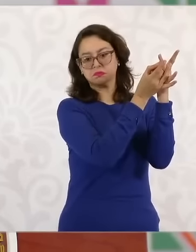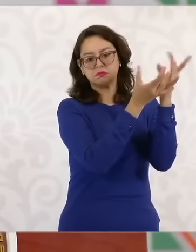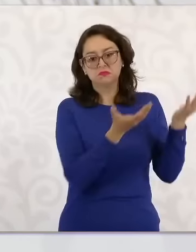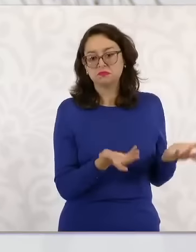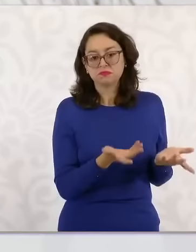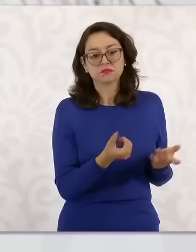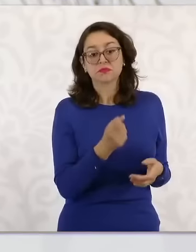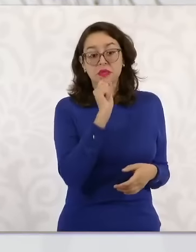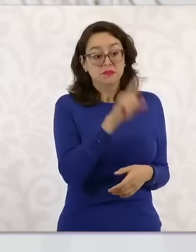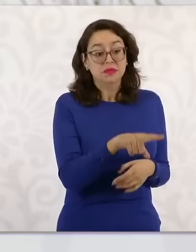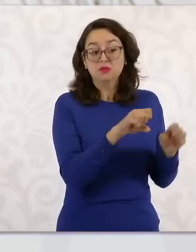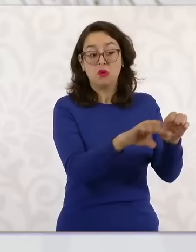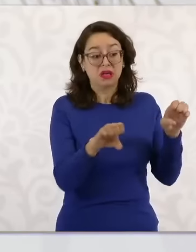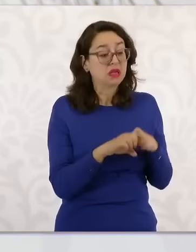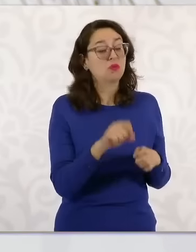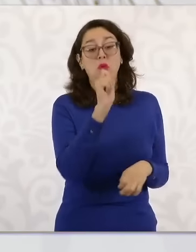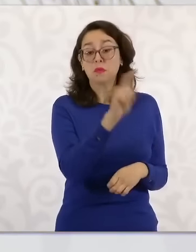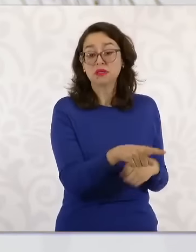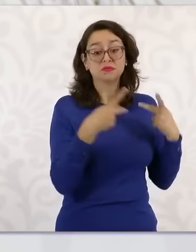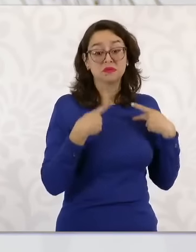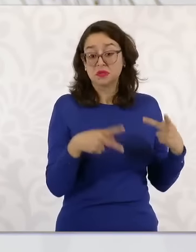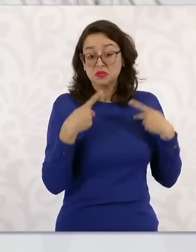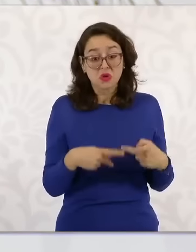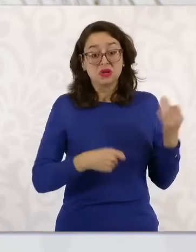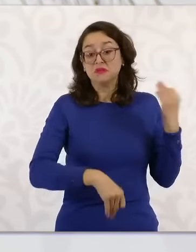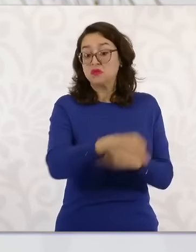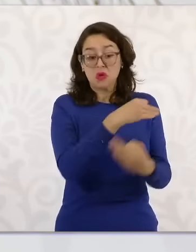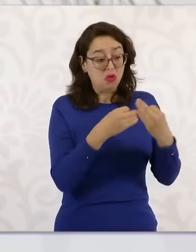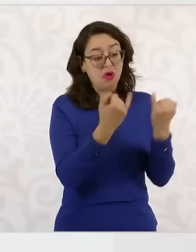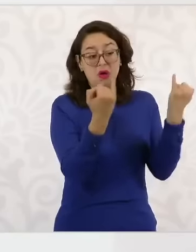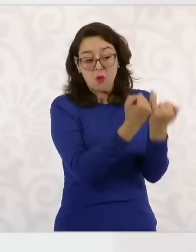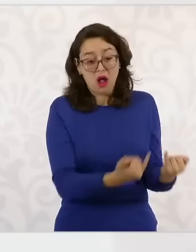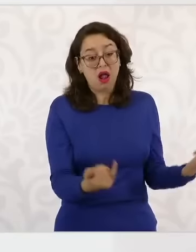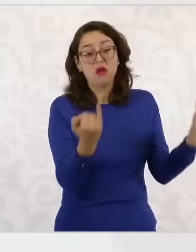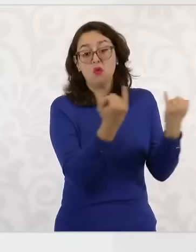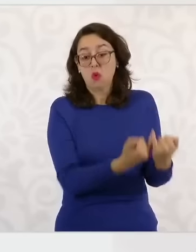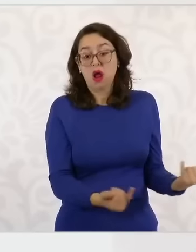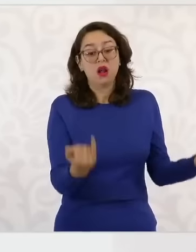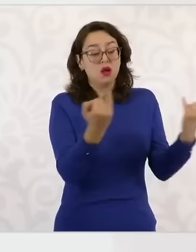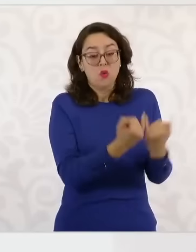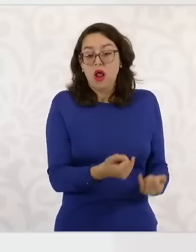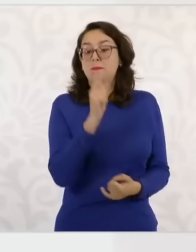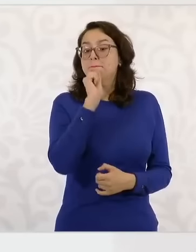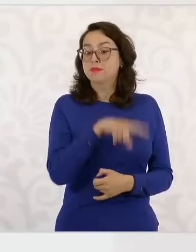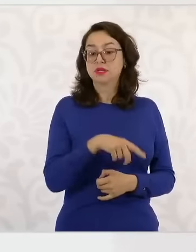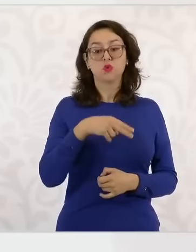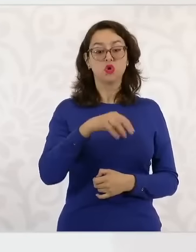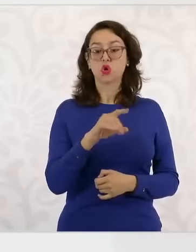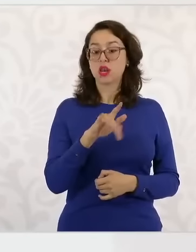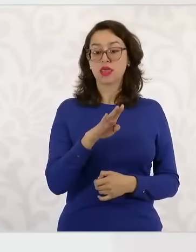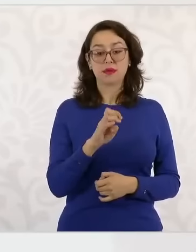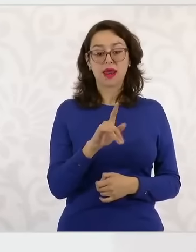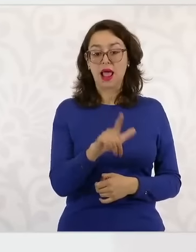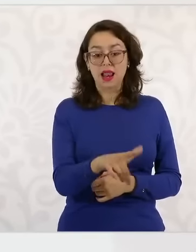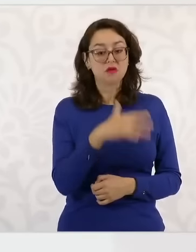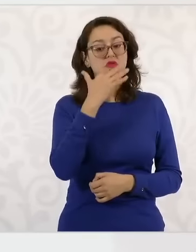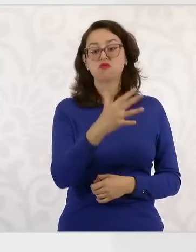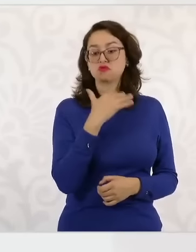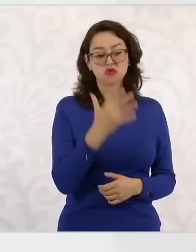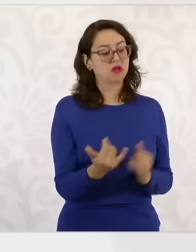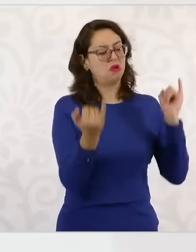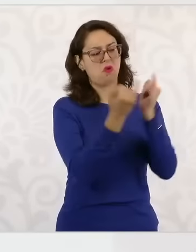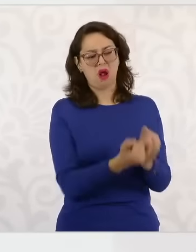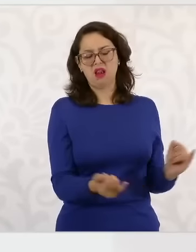el mismo equipo incluso en muchas áreas, el mismo modelo económico y la corrupción.